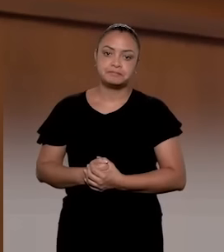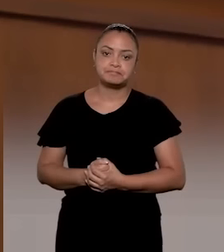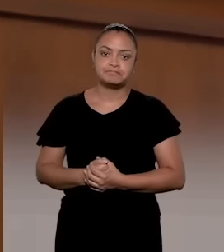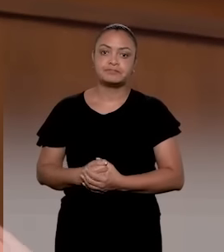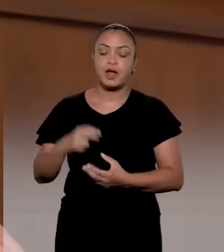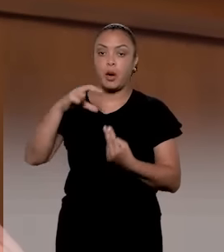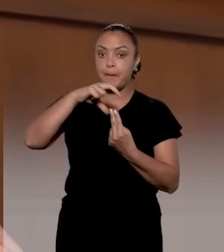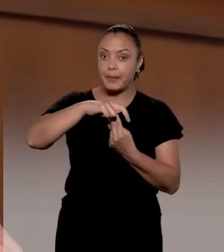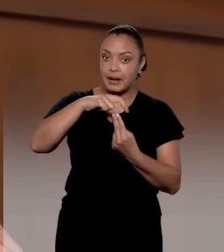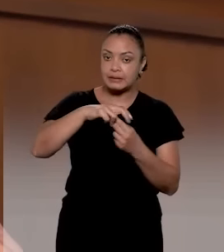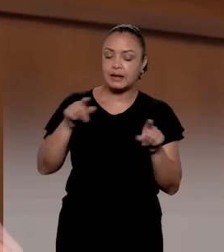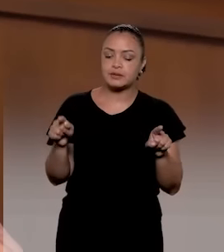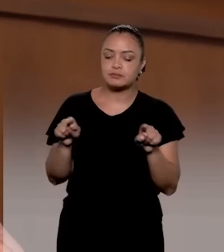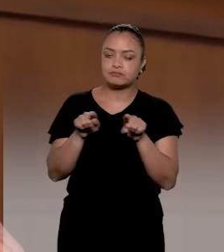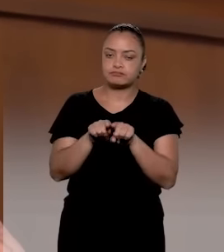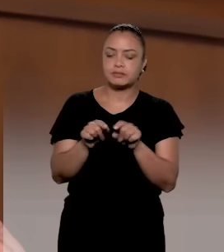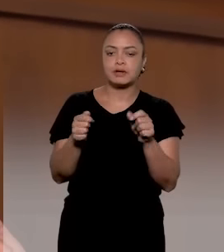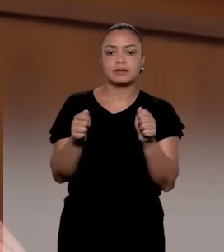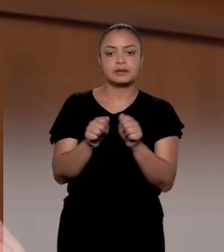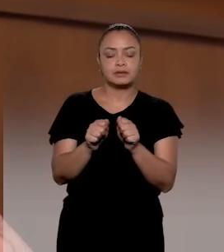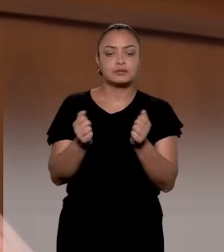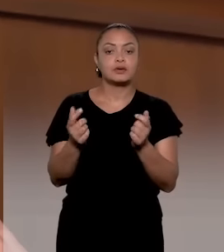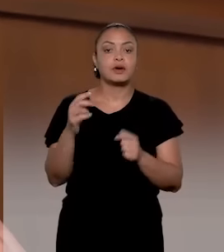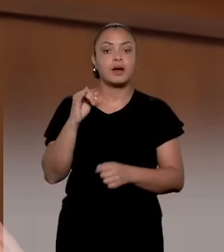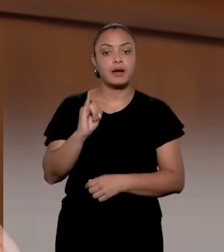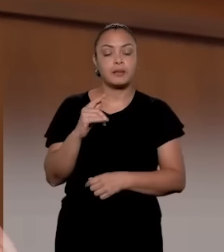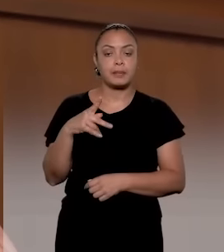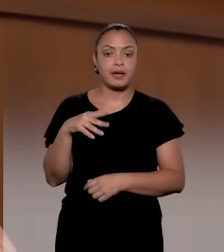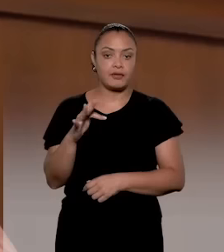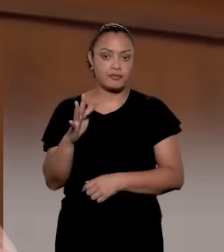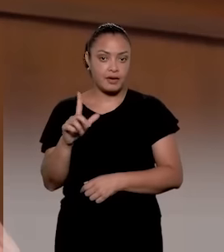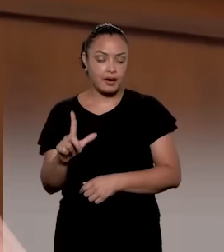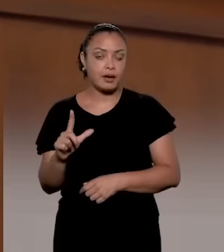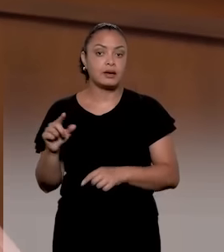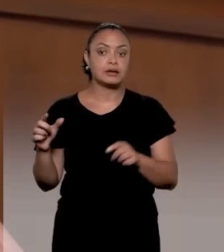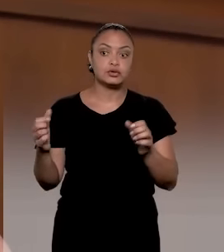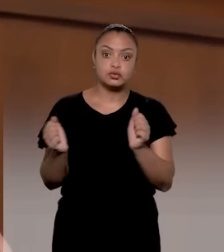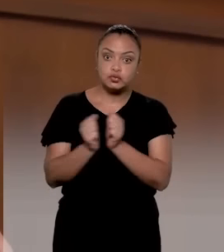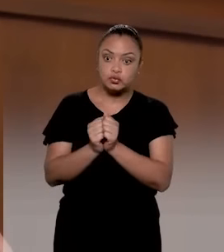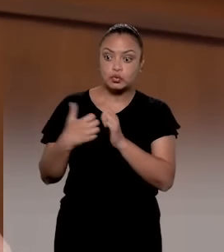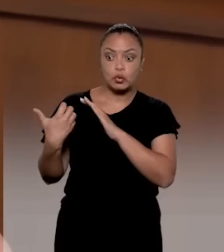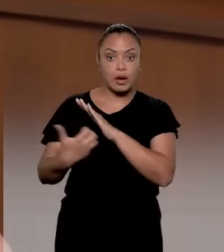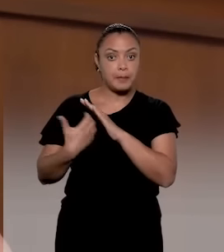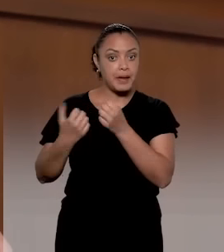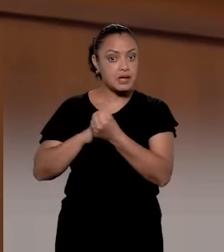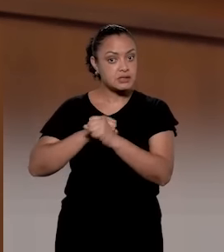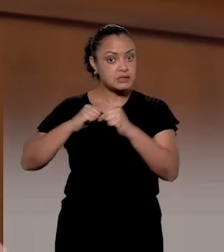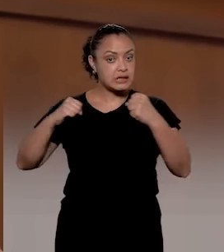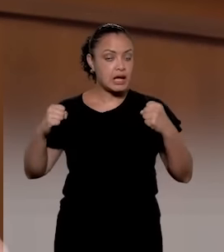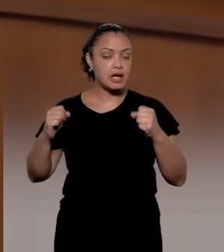o Bradesco faz parte da Rede ILPF, há mais de 5 anos, com outras companhias grandes e a gente